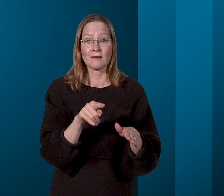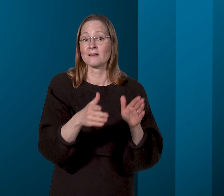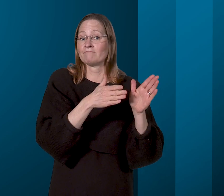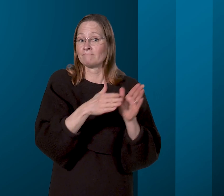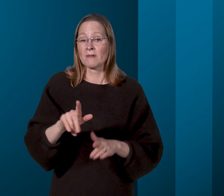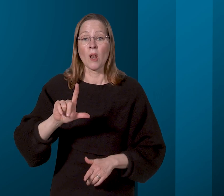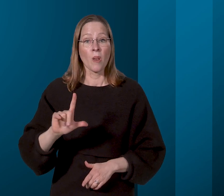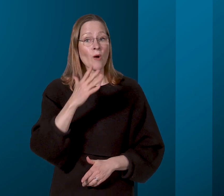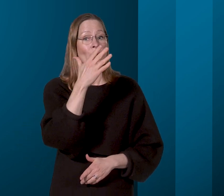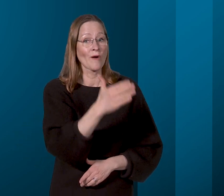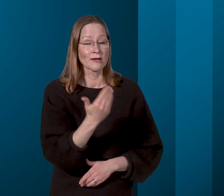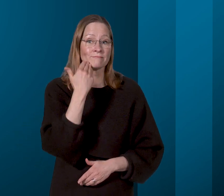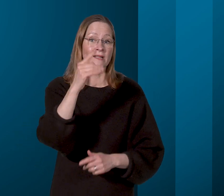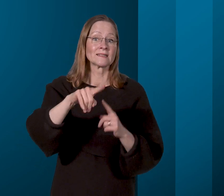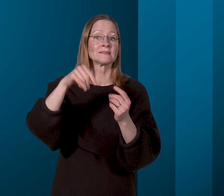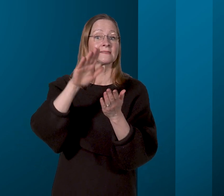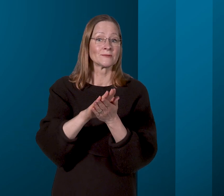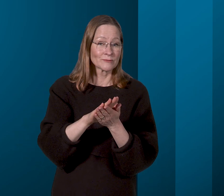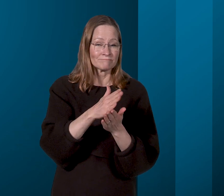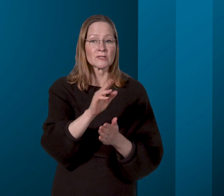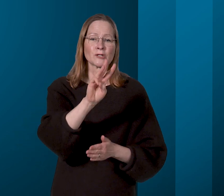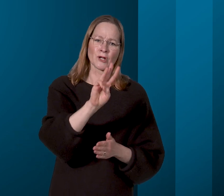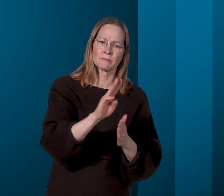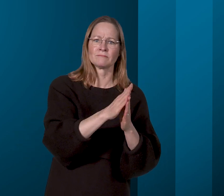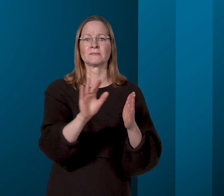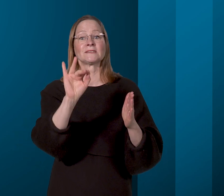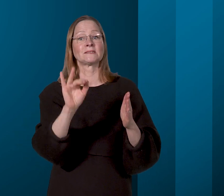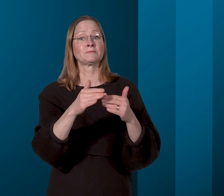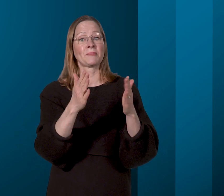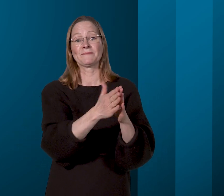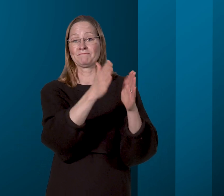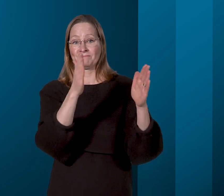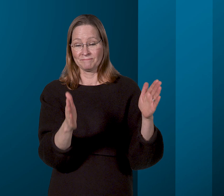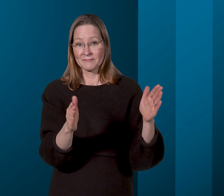joka järjestetään Lohjalla 3.−7.6.2024.